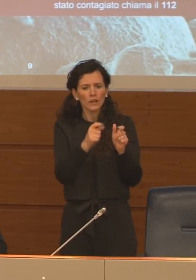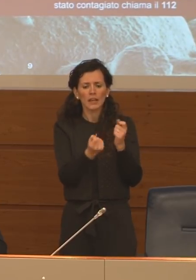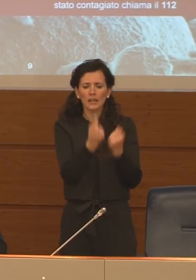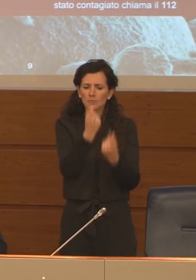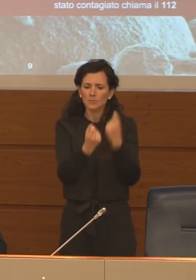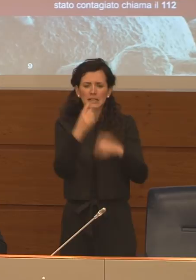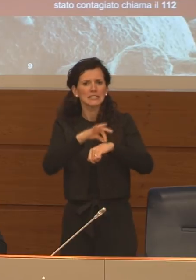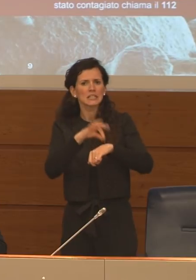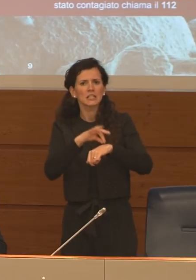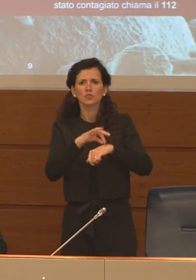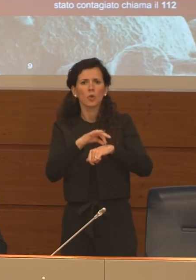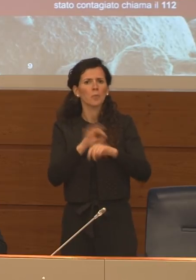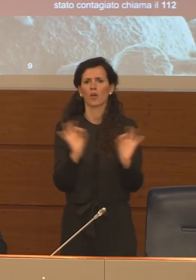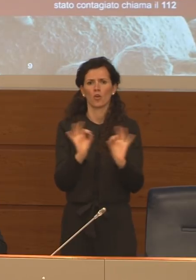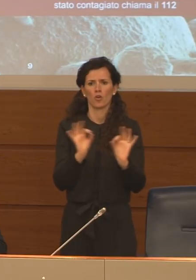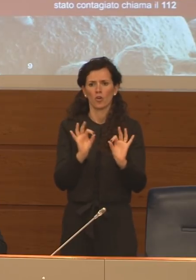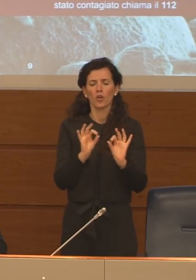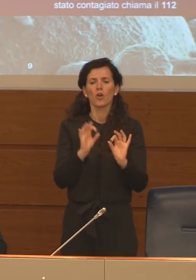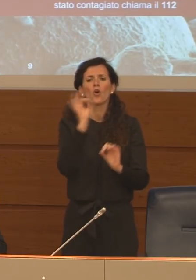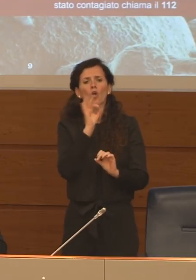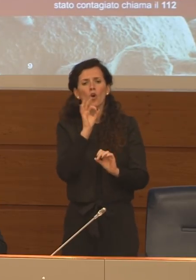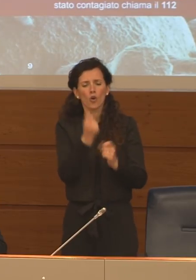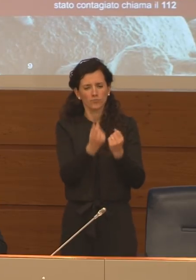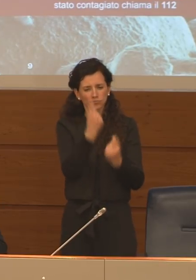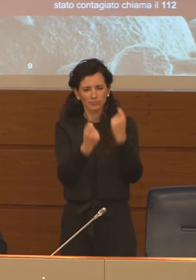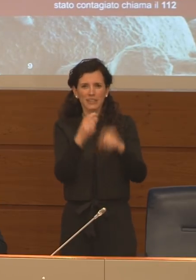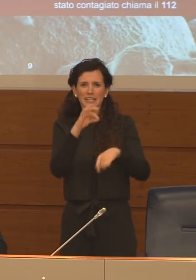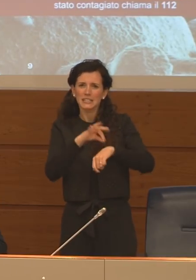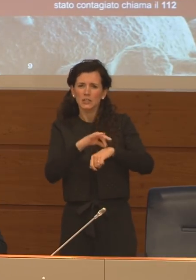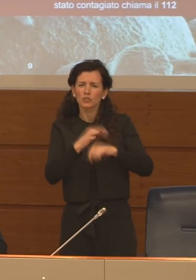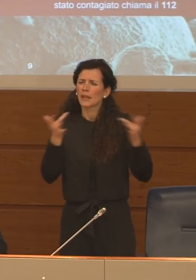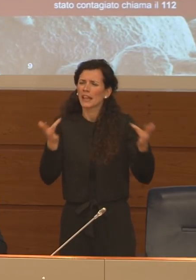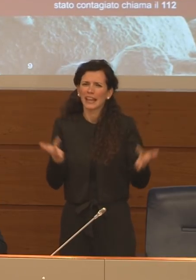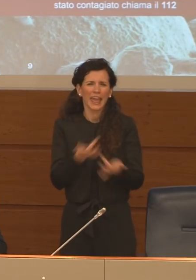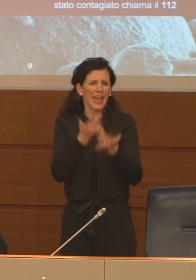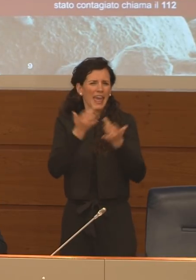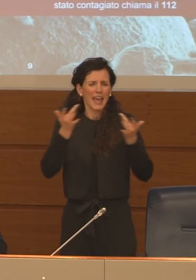o con sintomi lievissimi talmente lievi che non hanno bisogno di